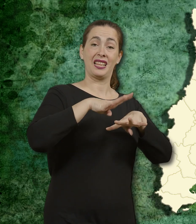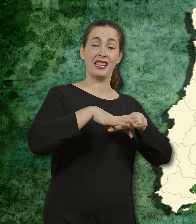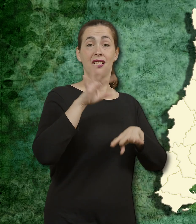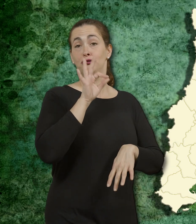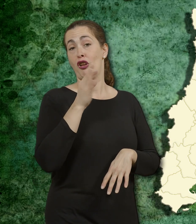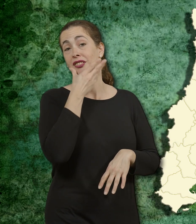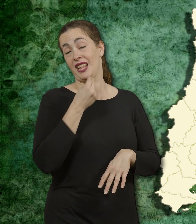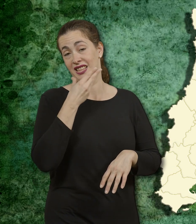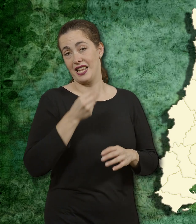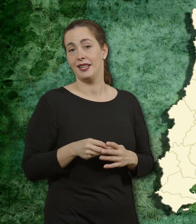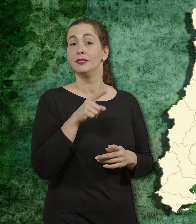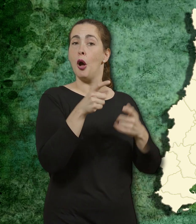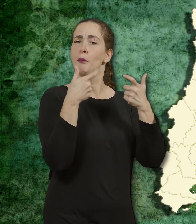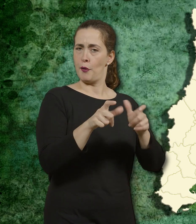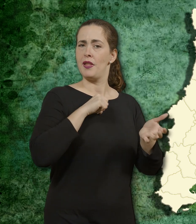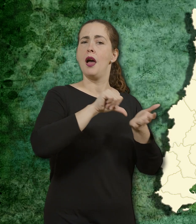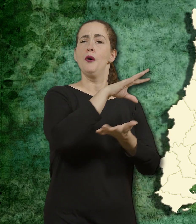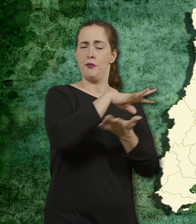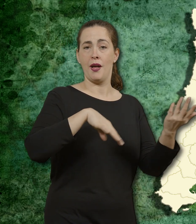CENTELLES Província de Barcelona.